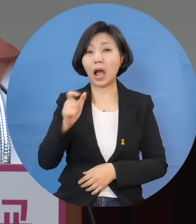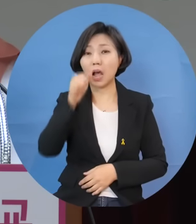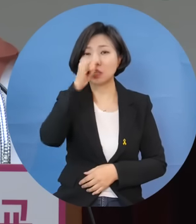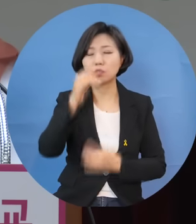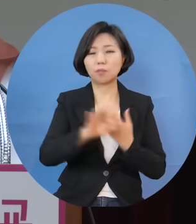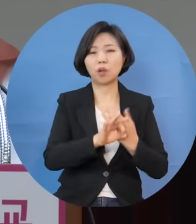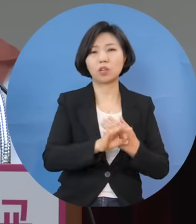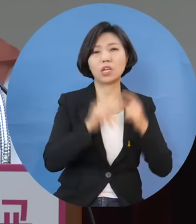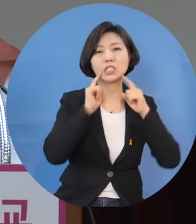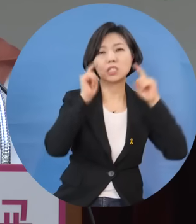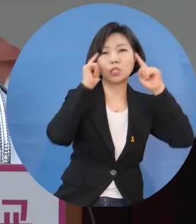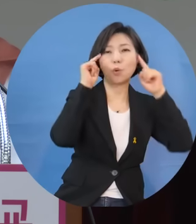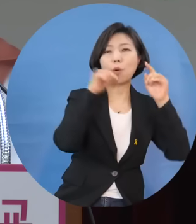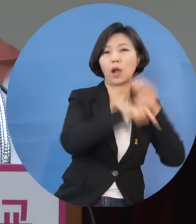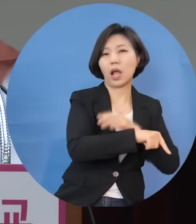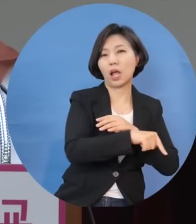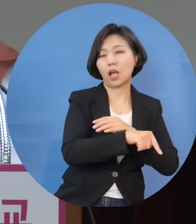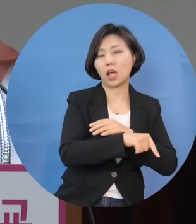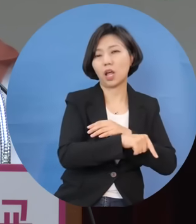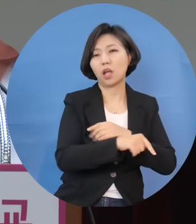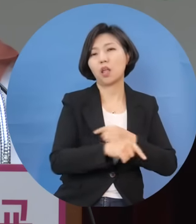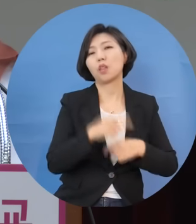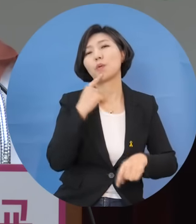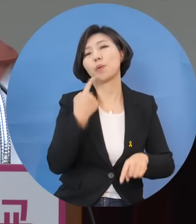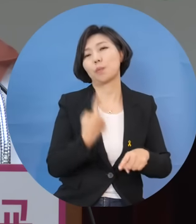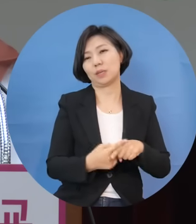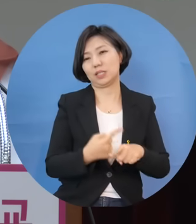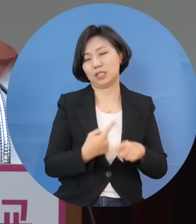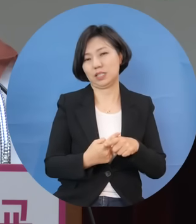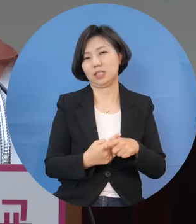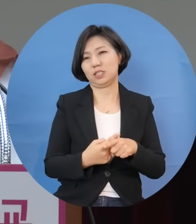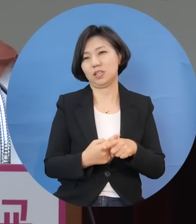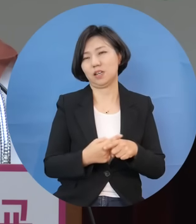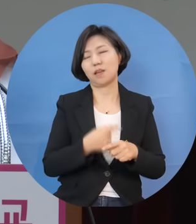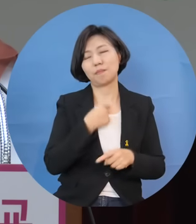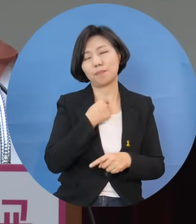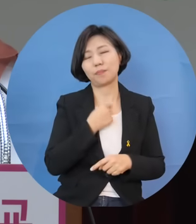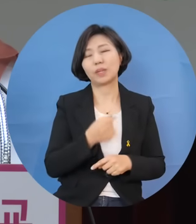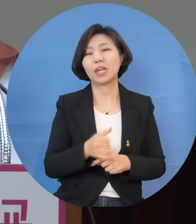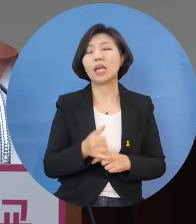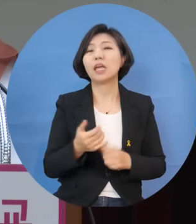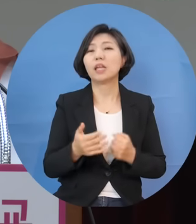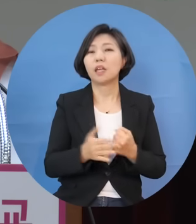죽어서가 아니라 고(苦)와 락(樂), 괴로움과 즐거움 사이를 돌고 돈다.